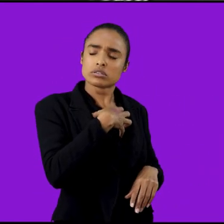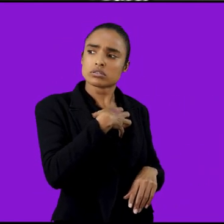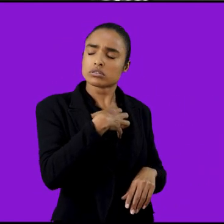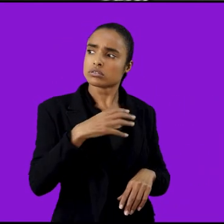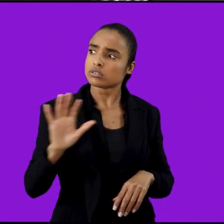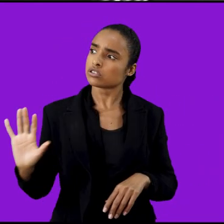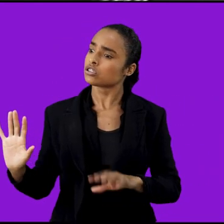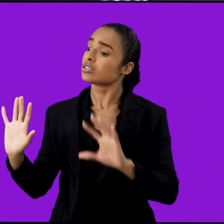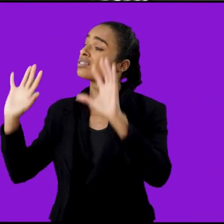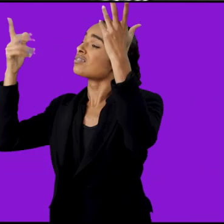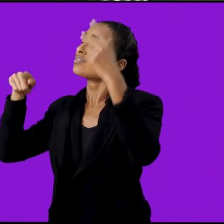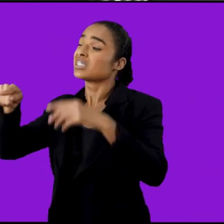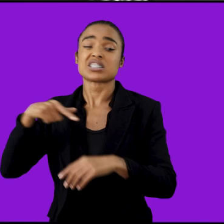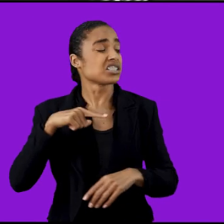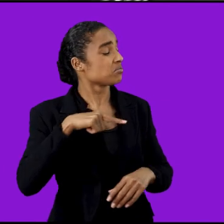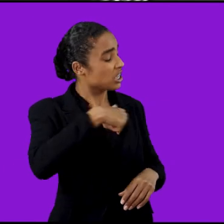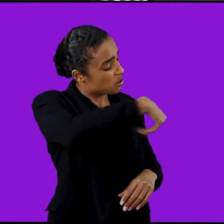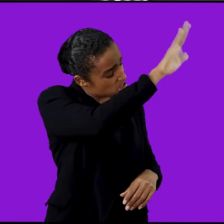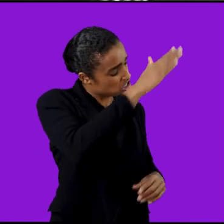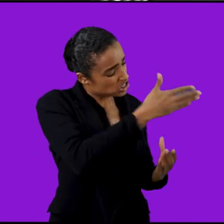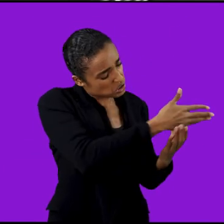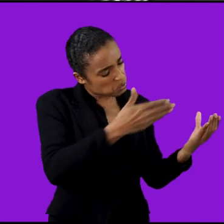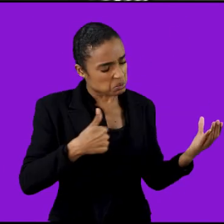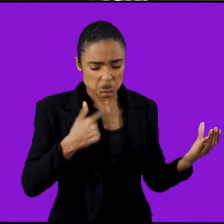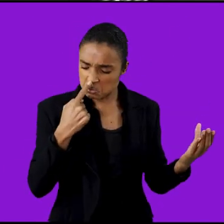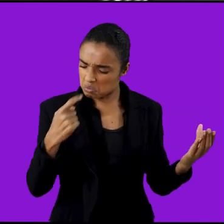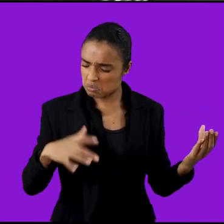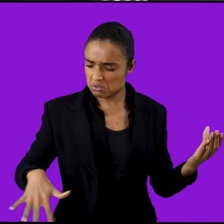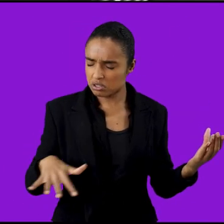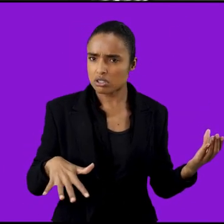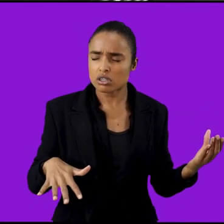falou assim “tira esse acarajé daqui que tá cheirando muito…” Eu que?, mas não